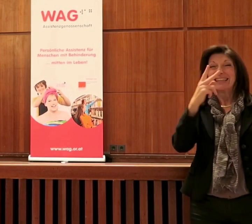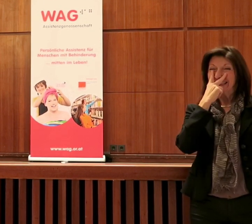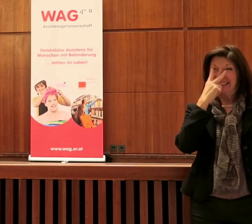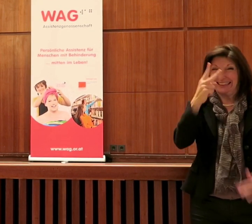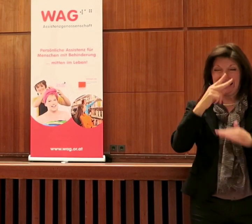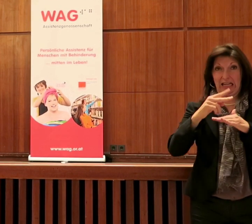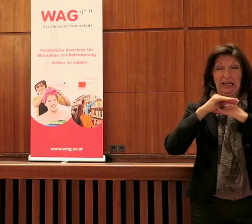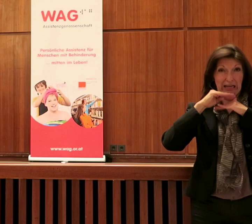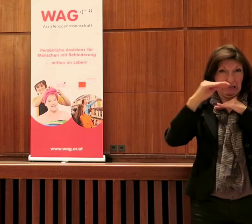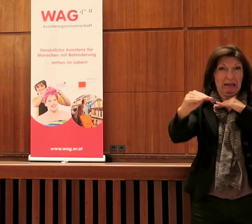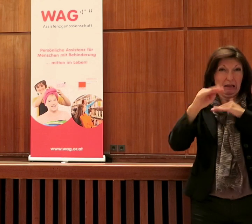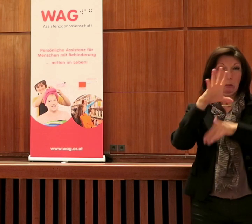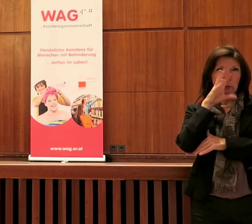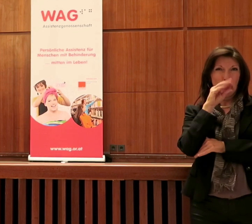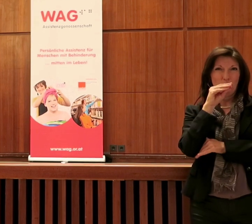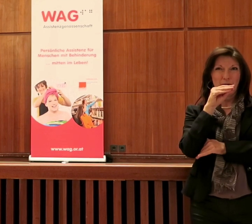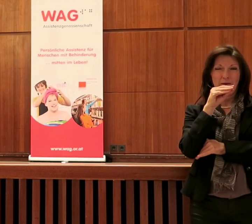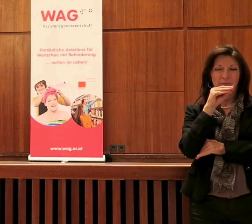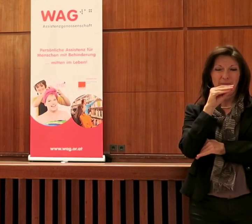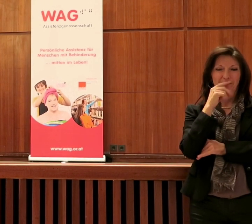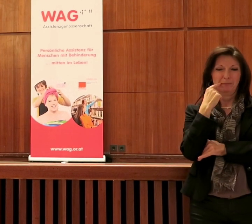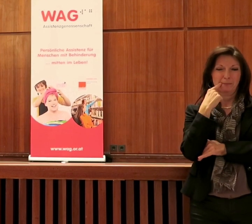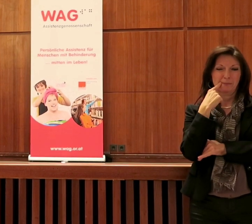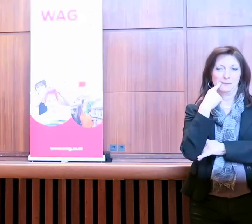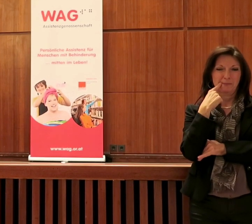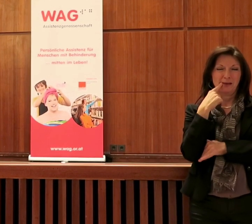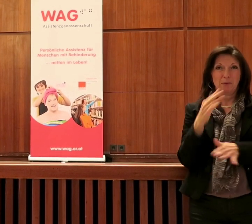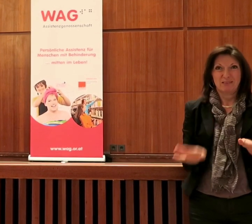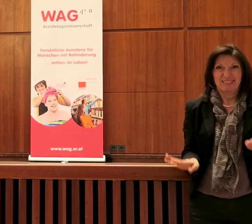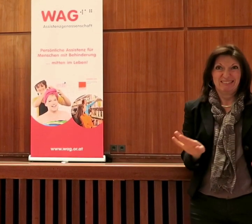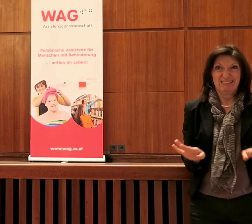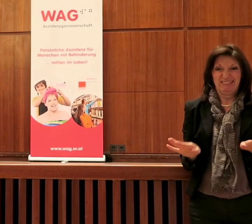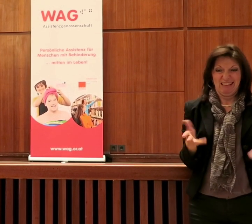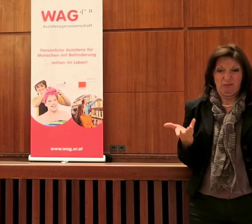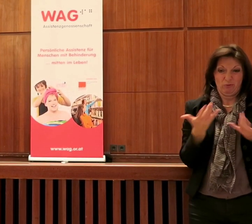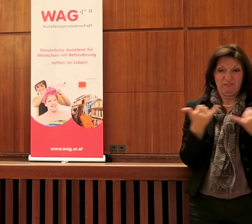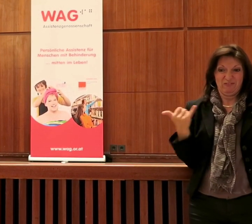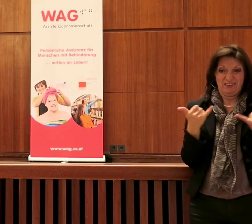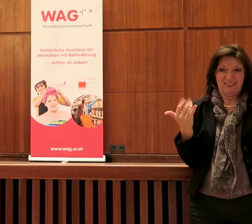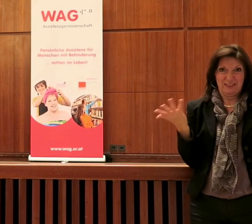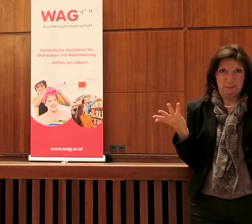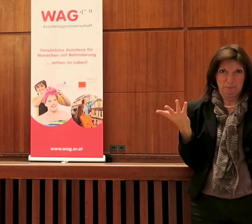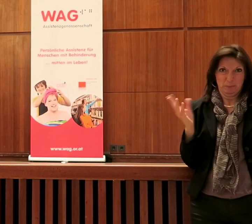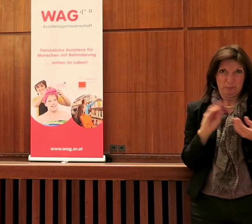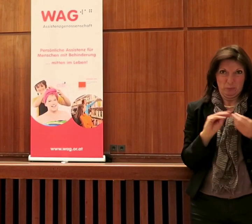Ist hald von der Haltung her schwierig. [Lachen] Und da muss man auch sagen,